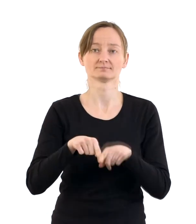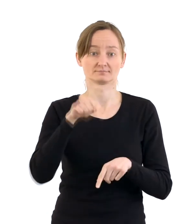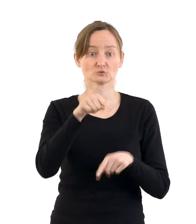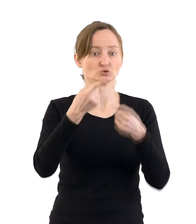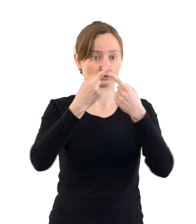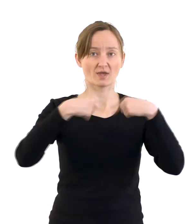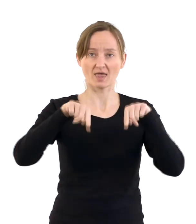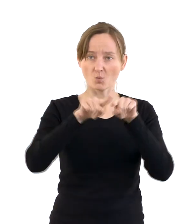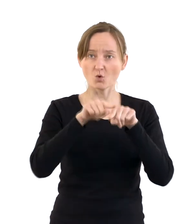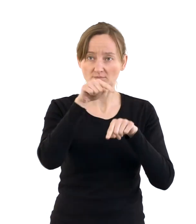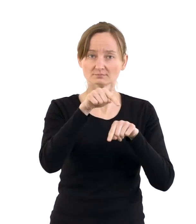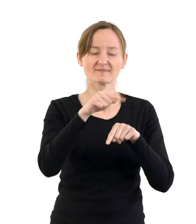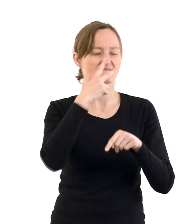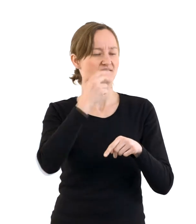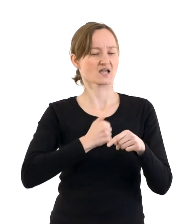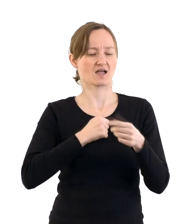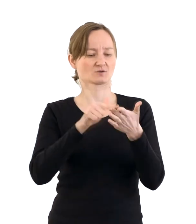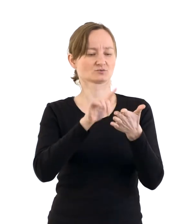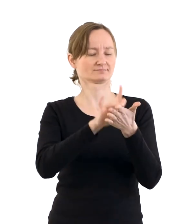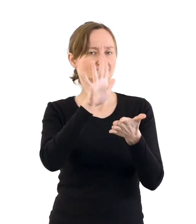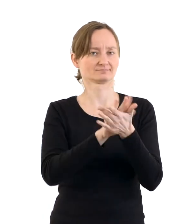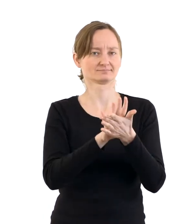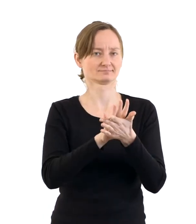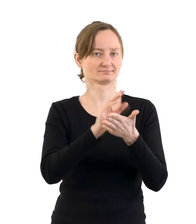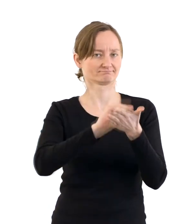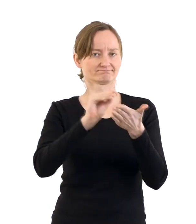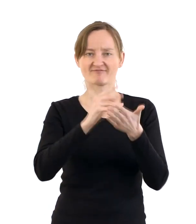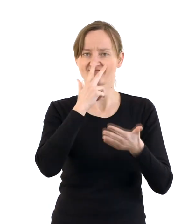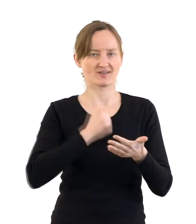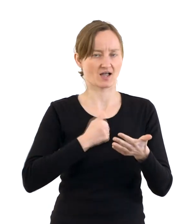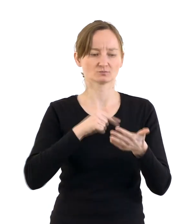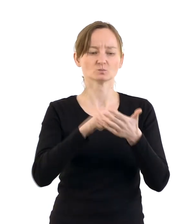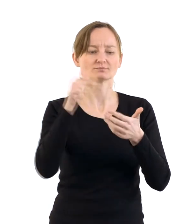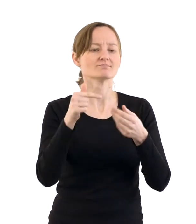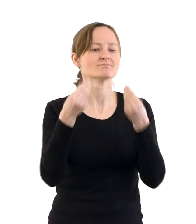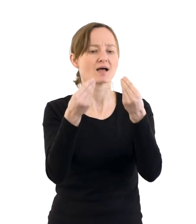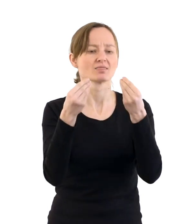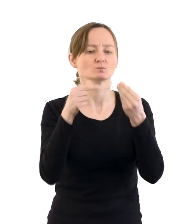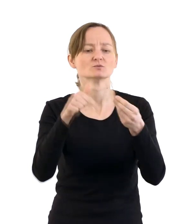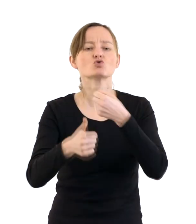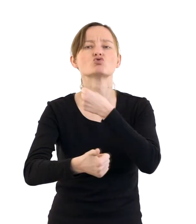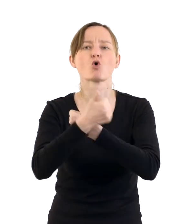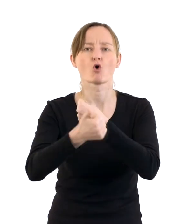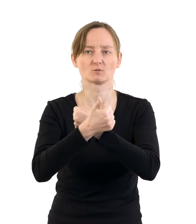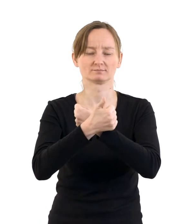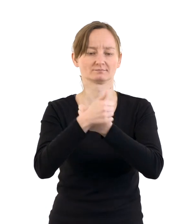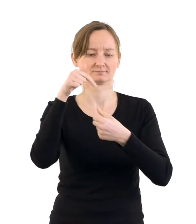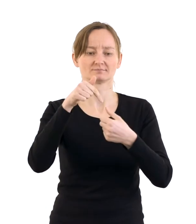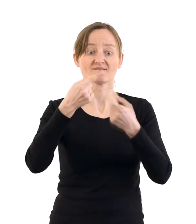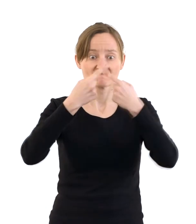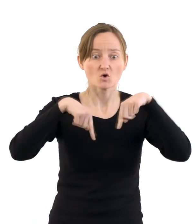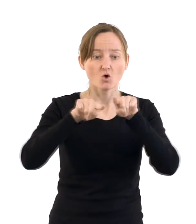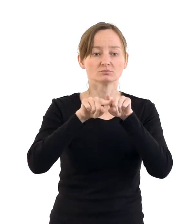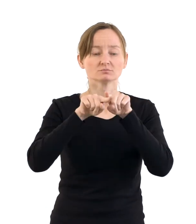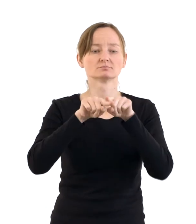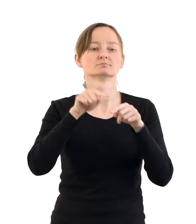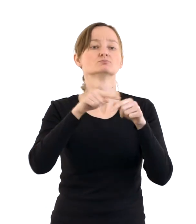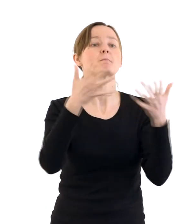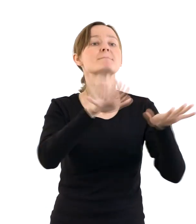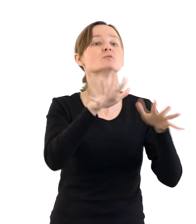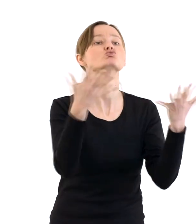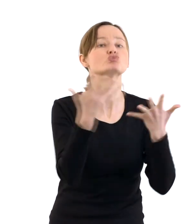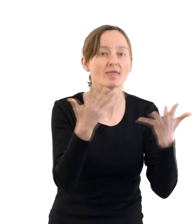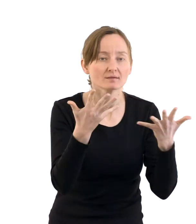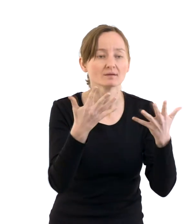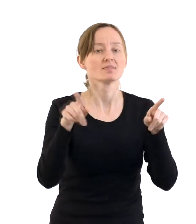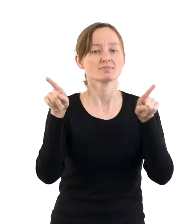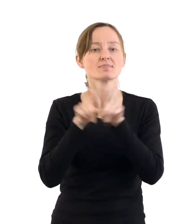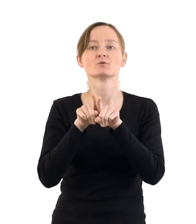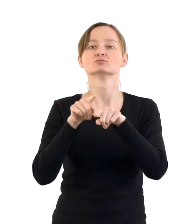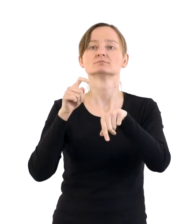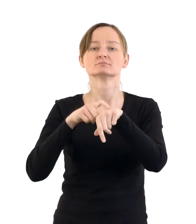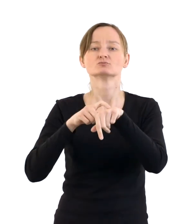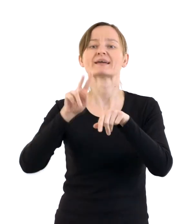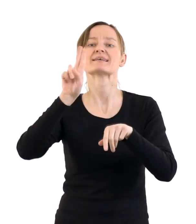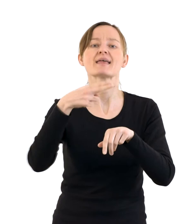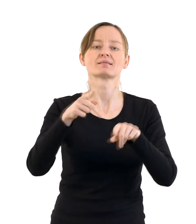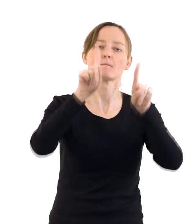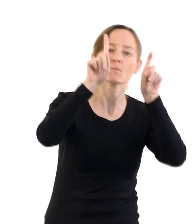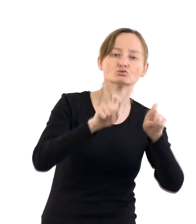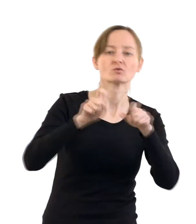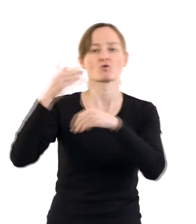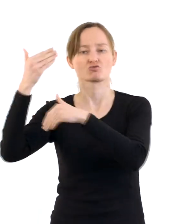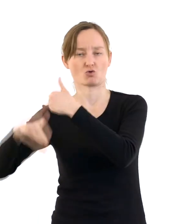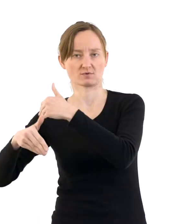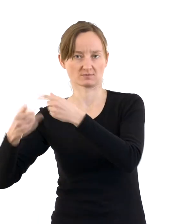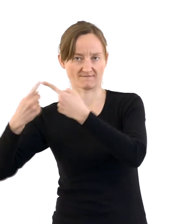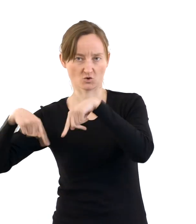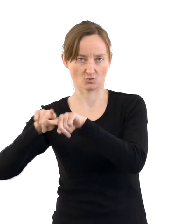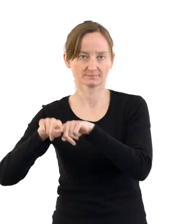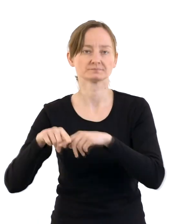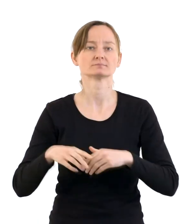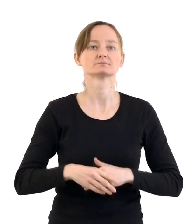Dzieło musi być wyraźnie określone i mieć charakter przynajmniej częściowo materialny (początek i koniec, miejsce).